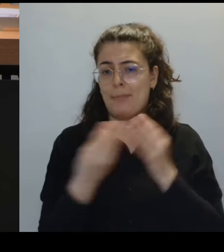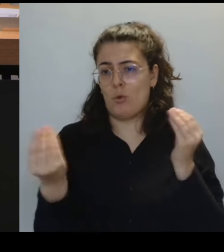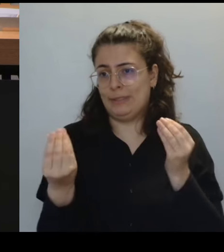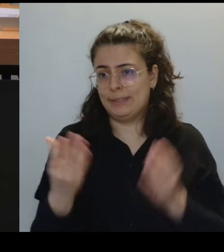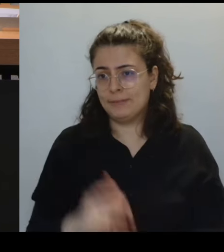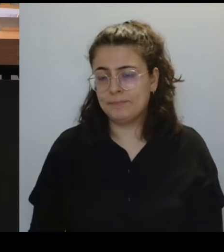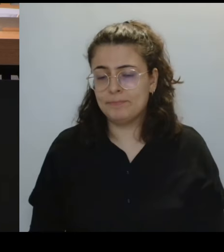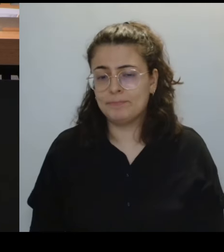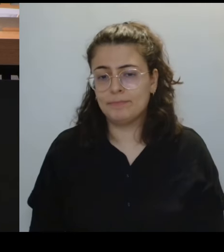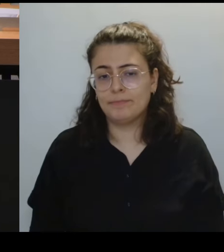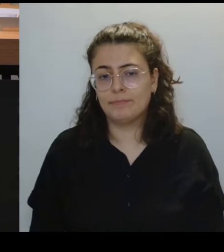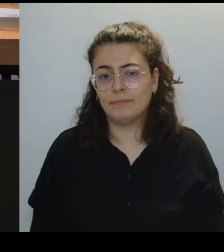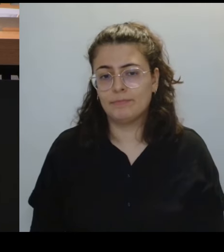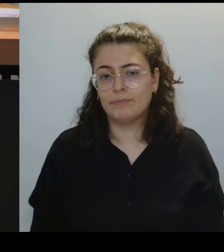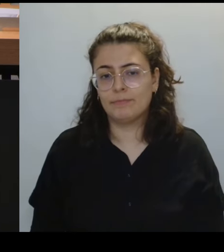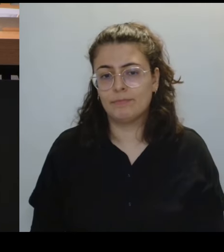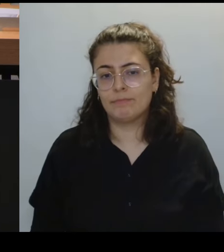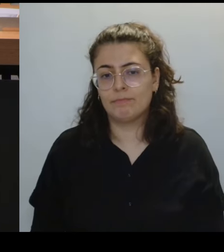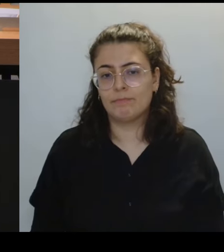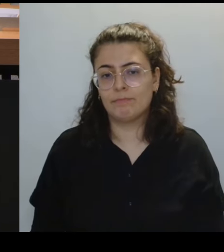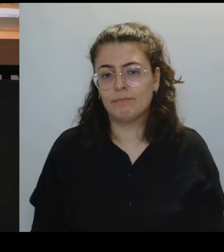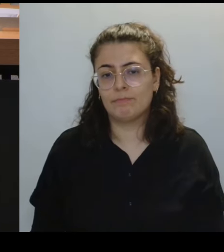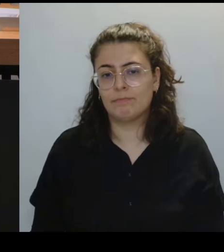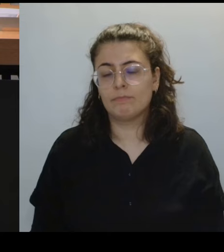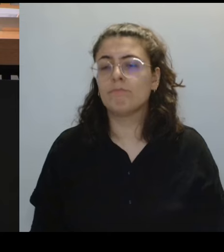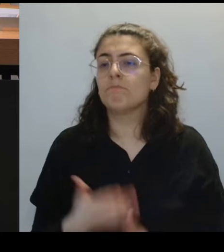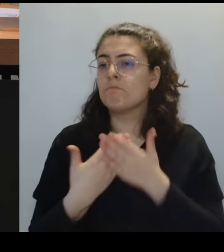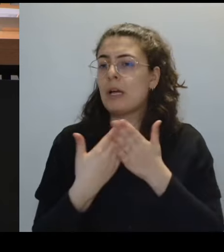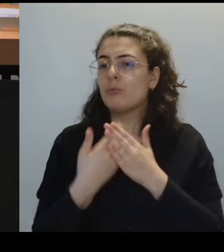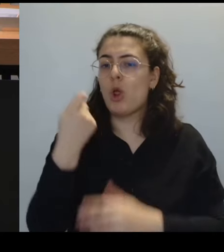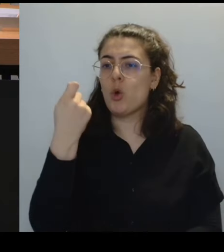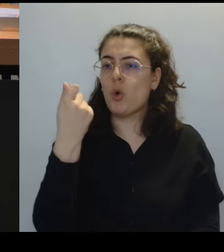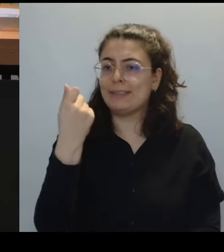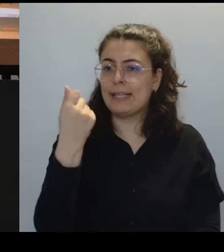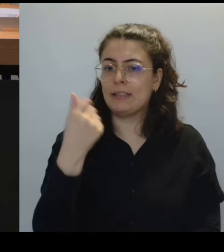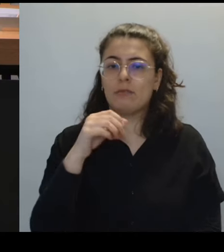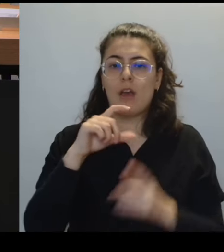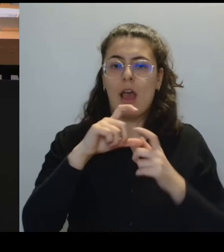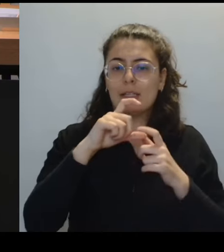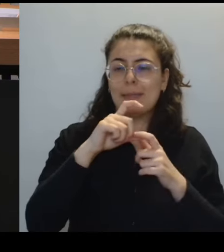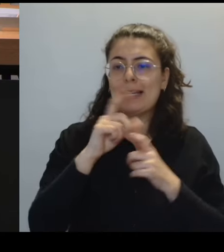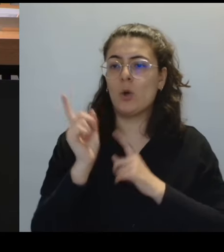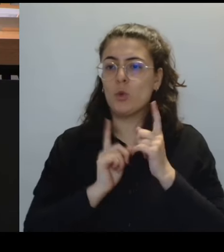Wenn es zum Beispiel um die Kosten geht, haben SPD und Grüne ja seit langem die Einführung einer Bürgerversicherung angekündigt.